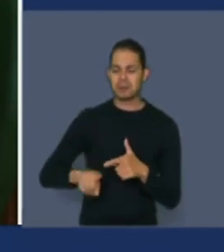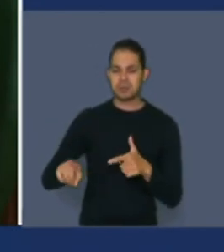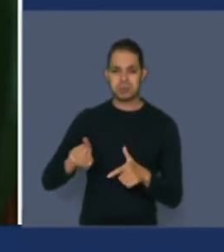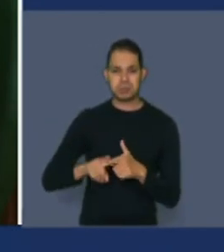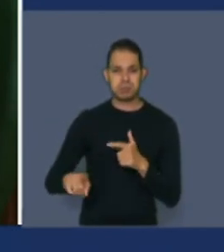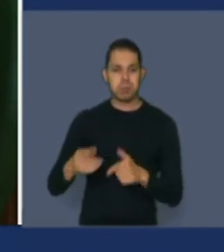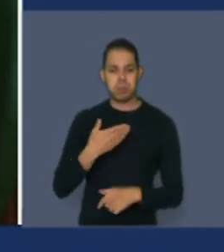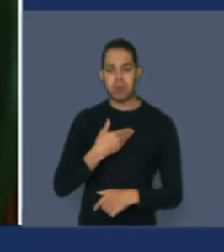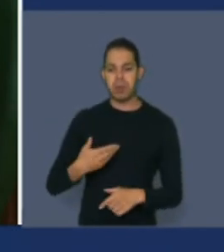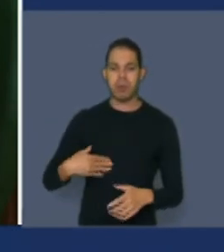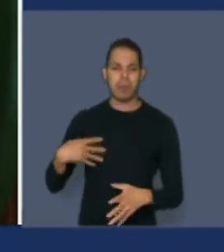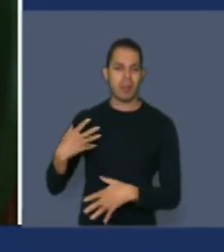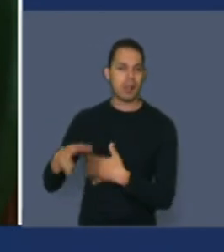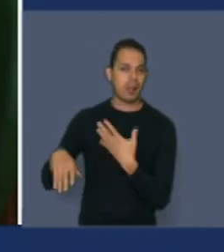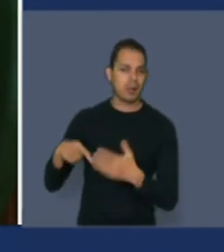ESSE CAOS DESSE GOVERNO QUE ESSE PAÍS TEM. POR QUE ELES